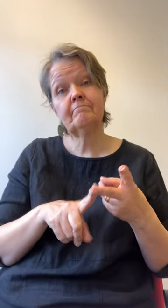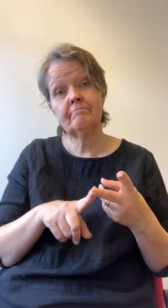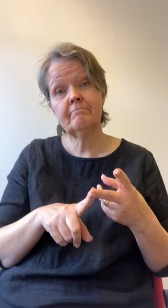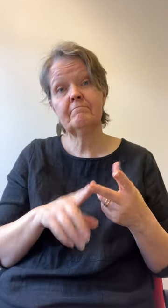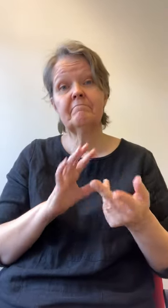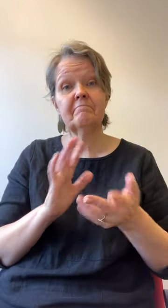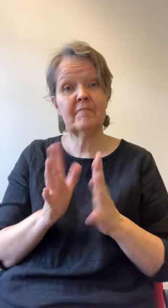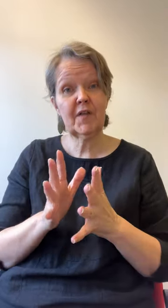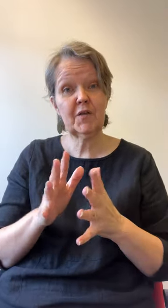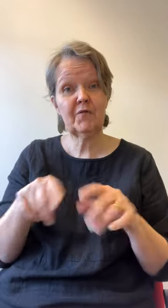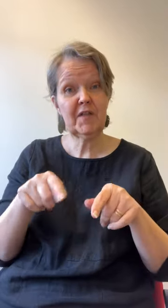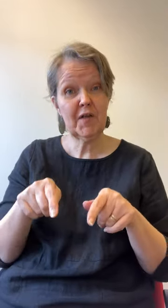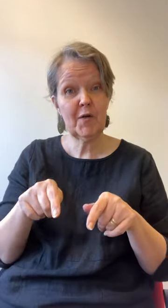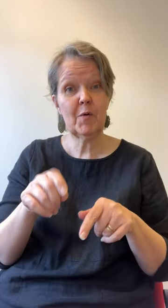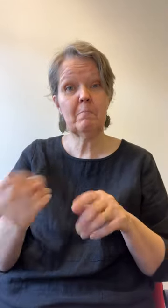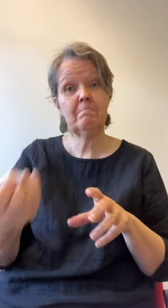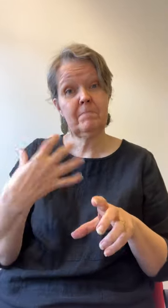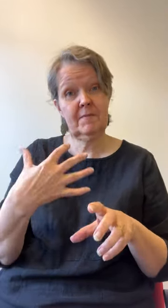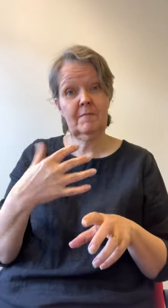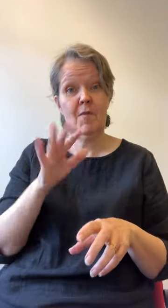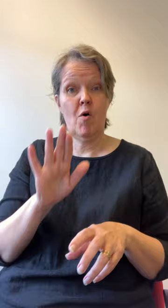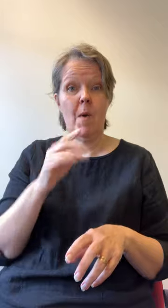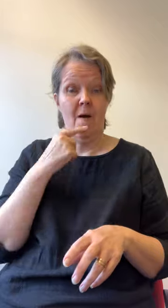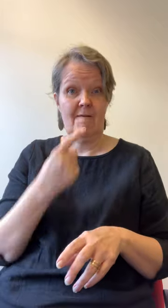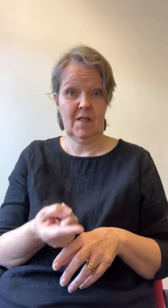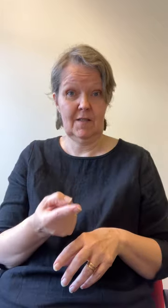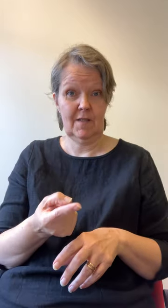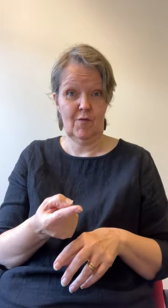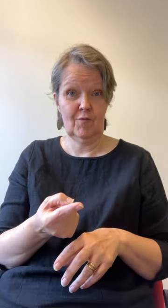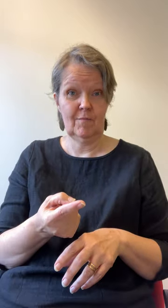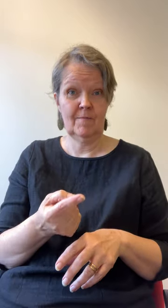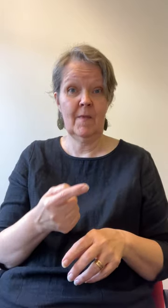tai viittoa vastauksesi videolle.